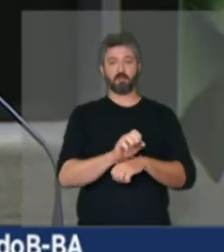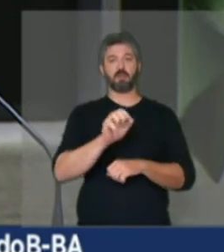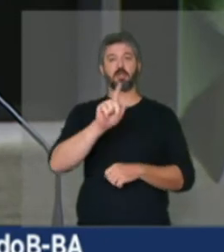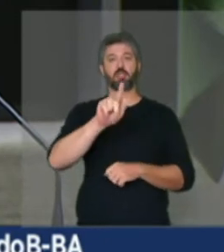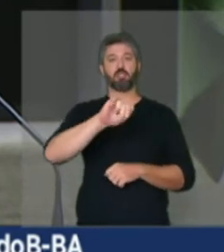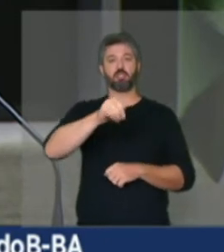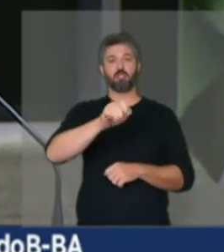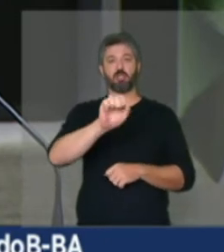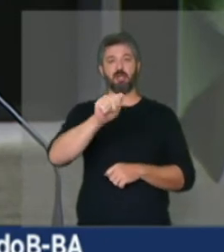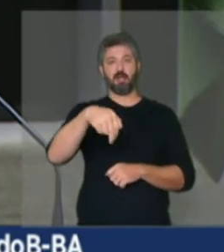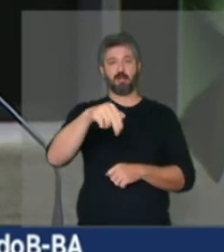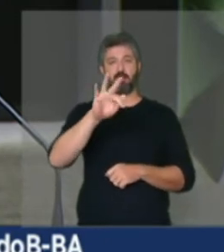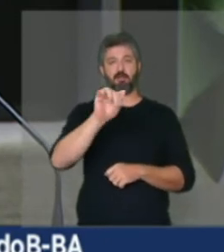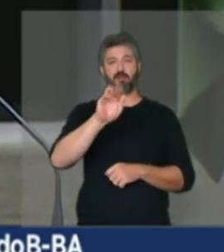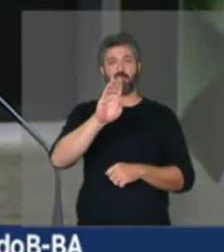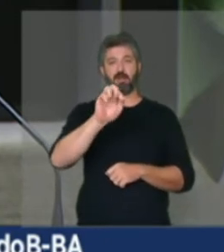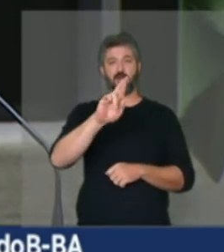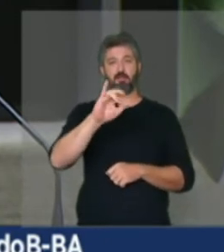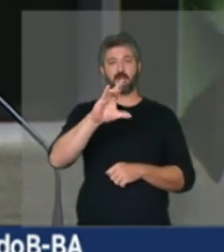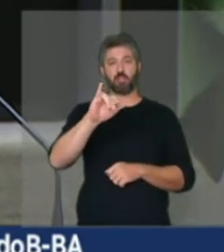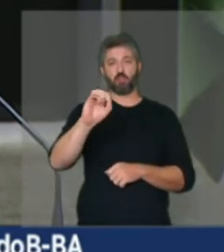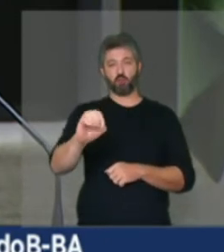ESTADUAL JEAN FABRÍCIO. POR ISSO, SENHOR PRESIDENTE, ERA TÃO IMPORTANTE FAZER ESSA